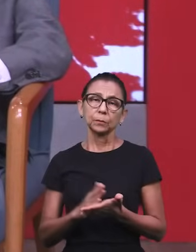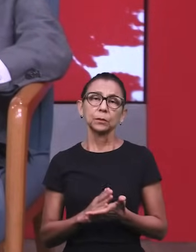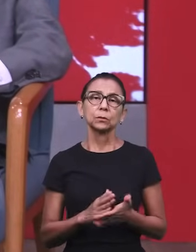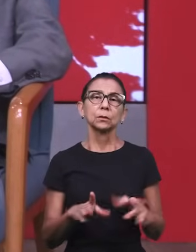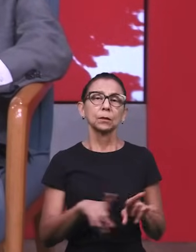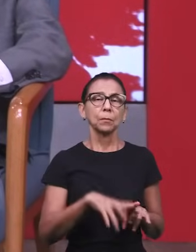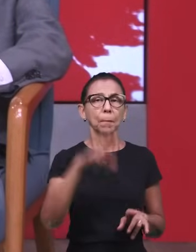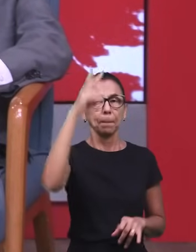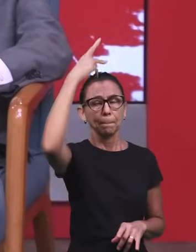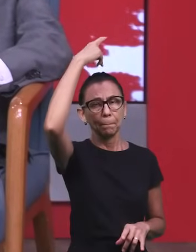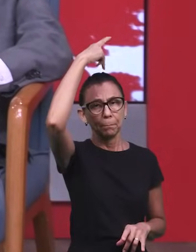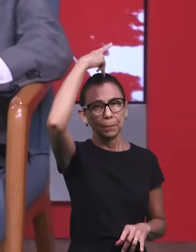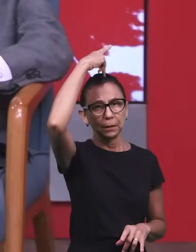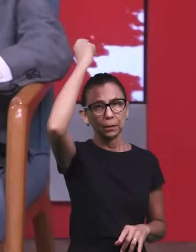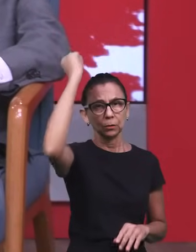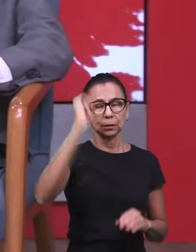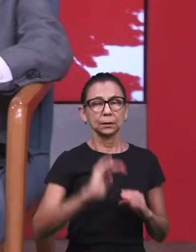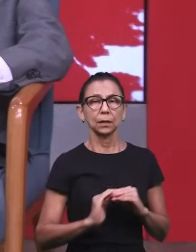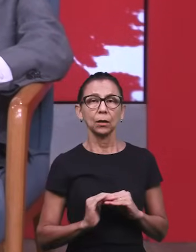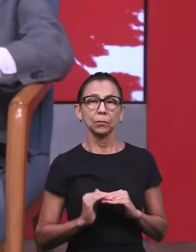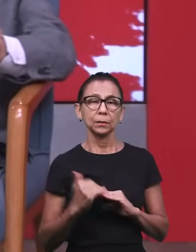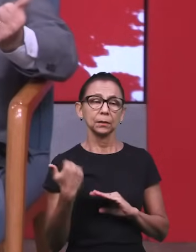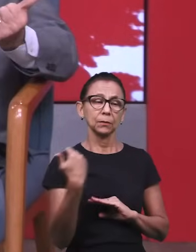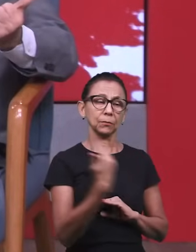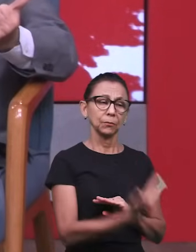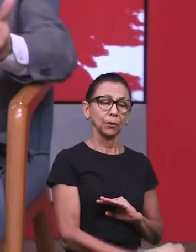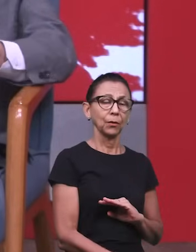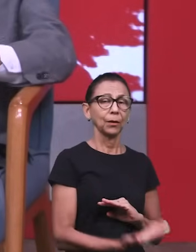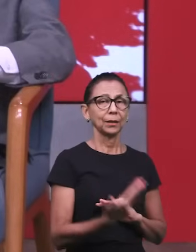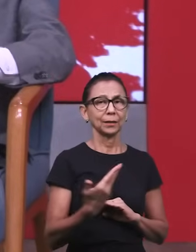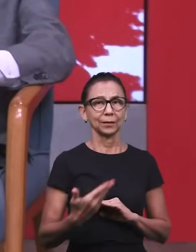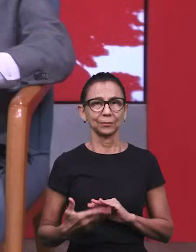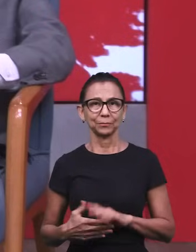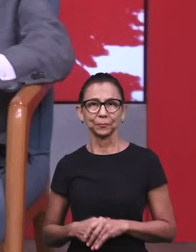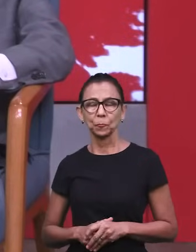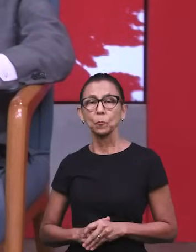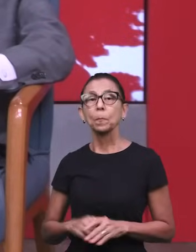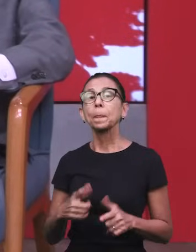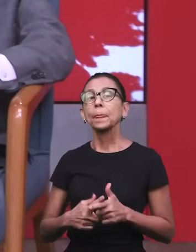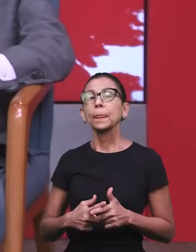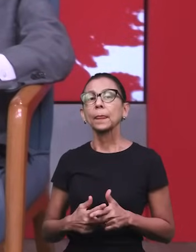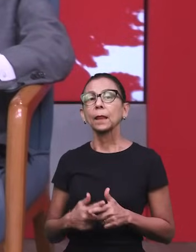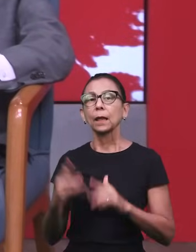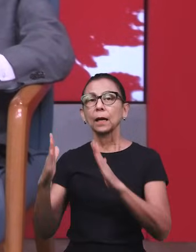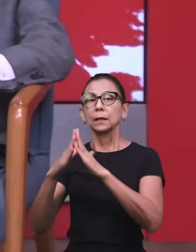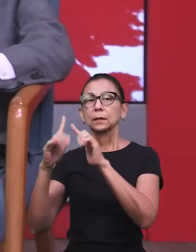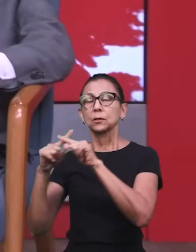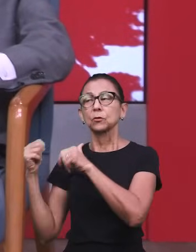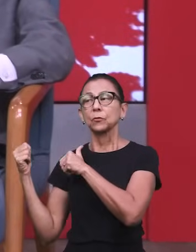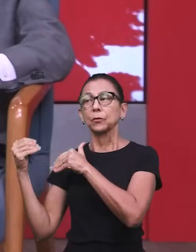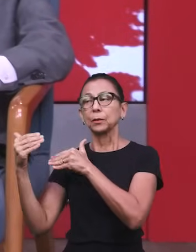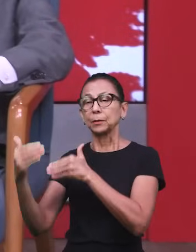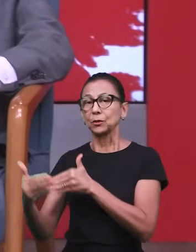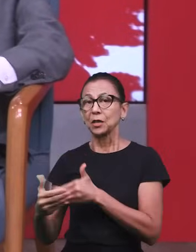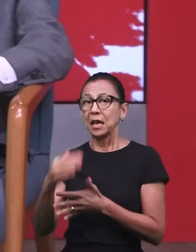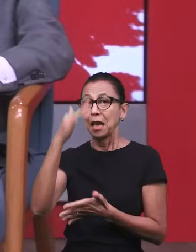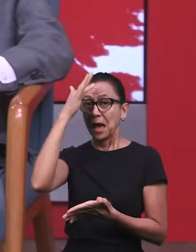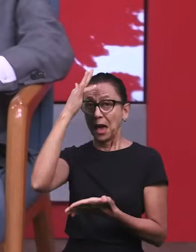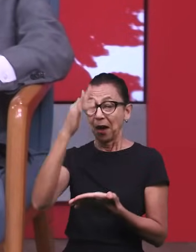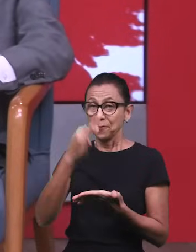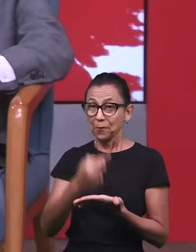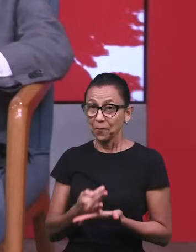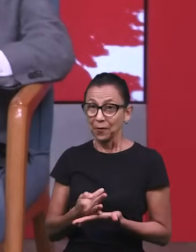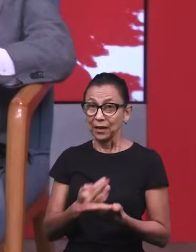quê Por quê Porque a fé na Igreja Primitiva era o firme fundamento daquilo que não se vê a fé que a